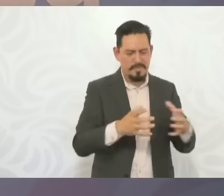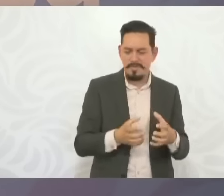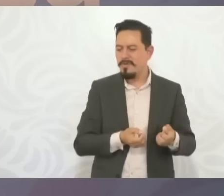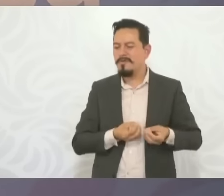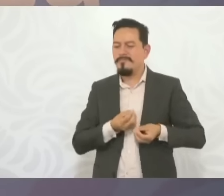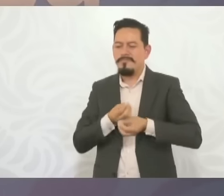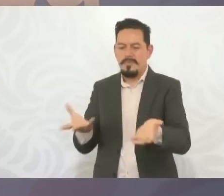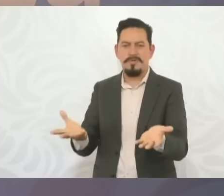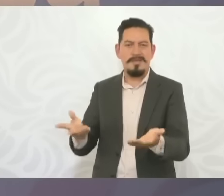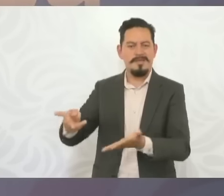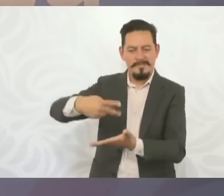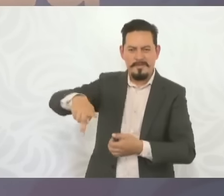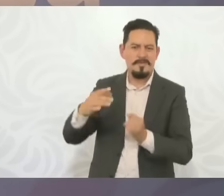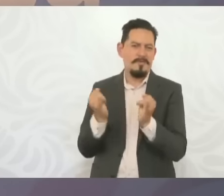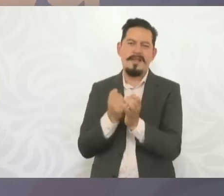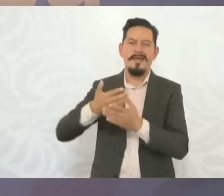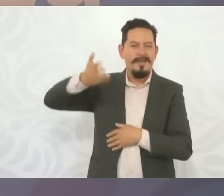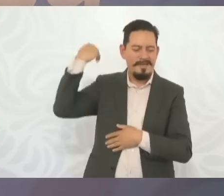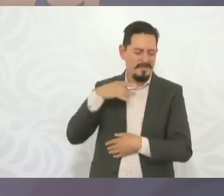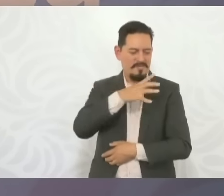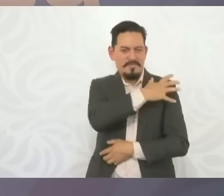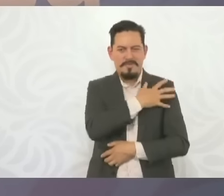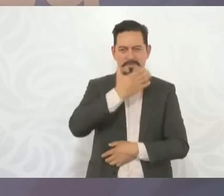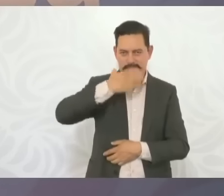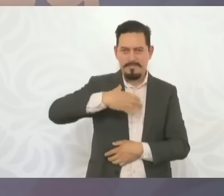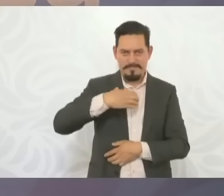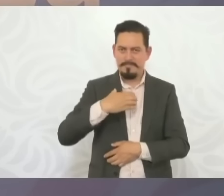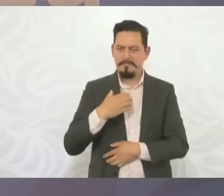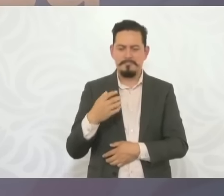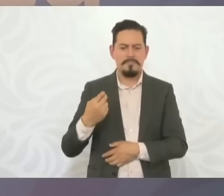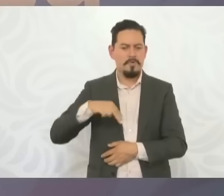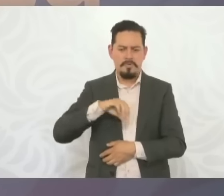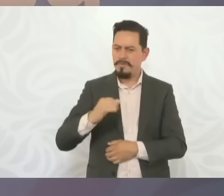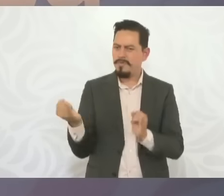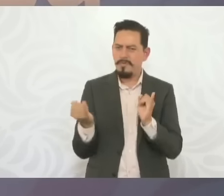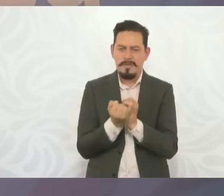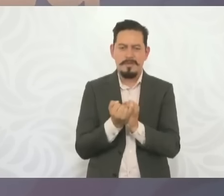hizo magistralmente el general Lázaro Cárdenas. Y hoy con acciones históricas